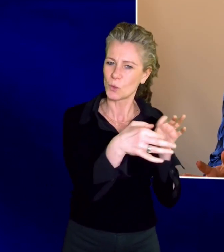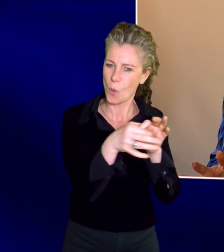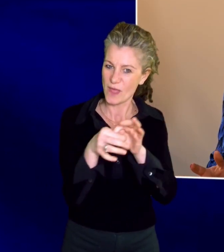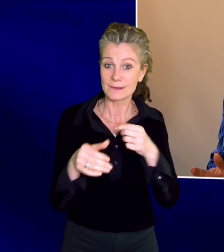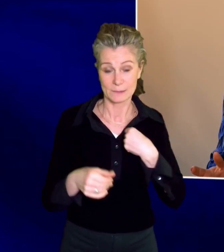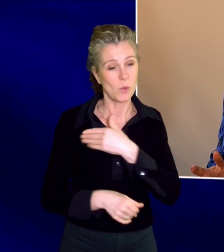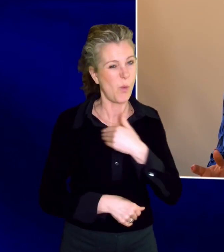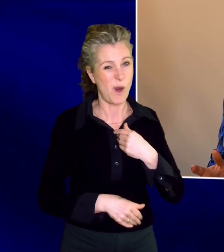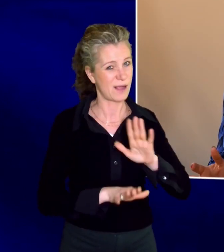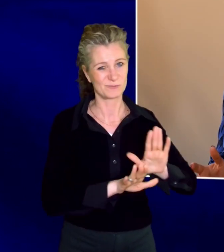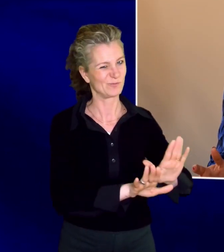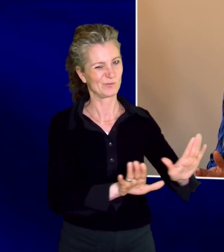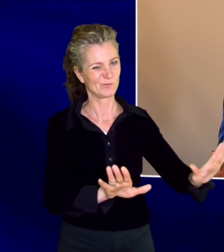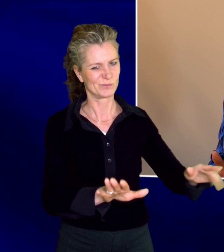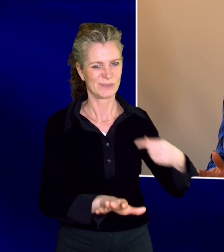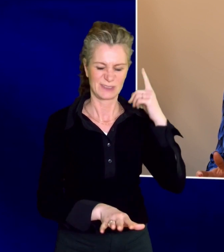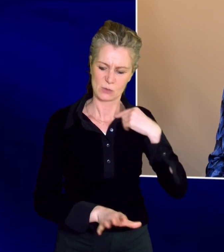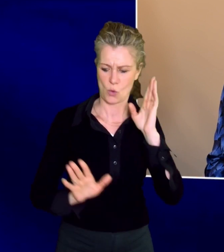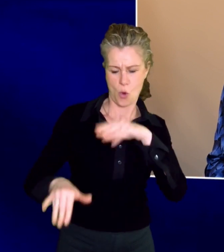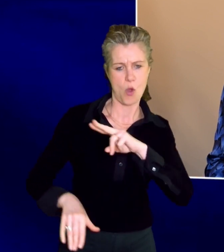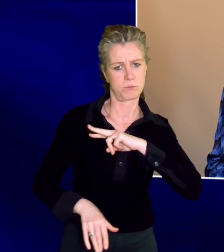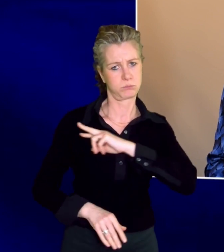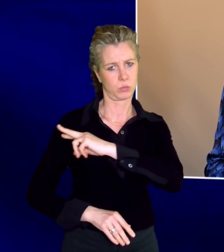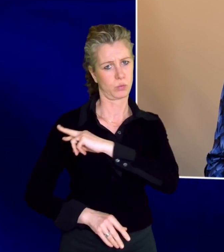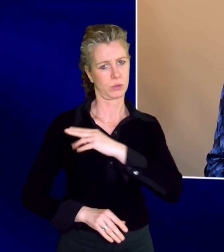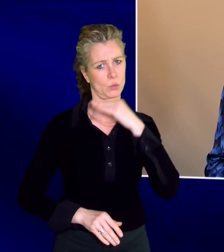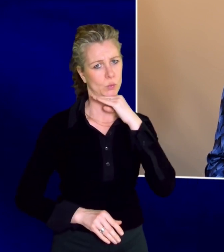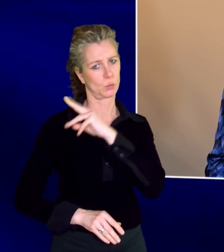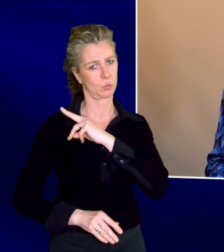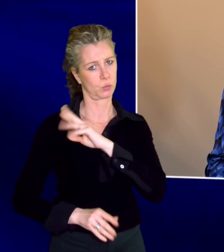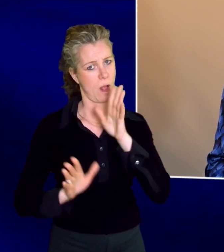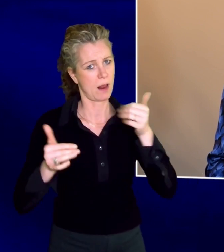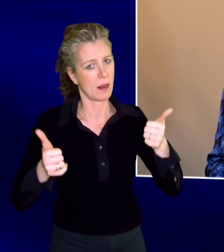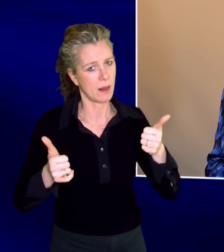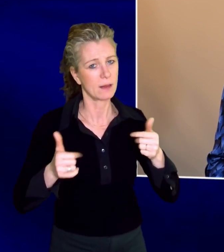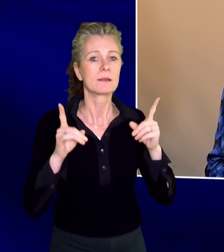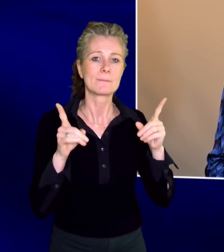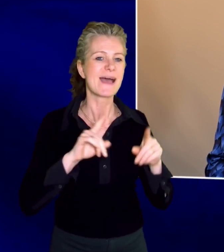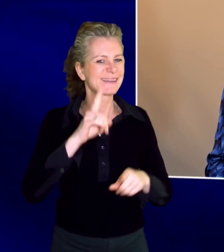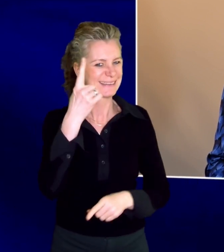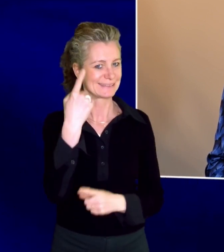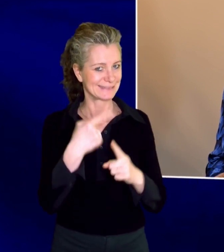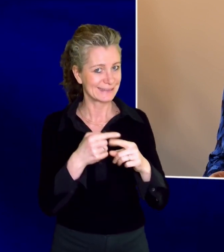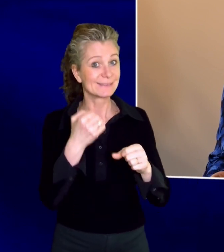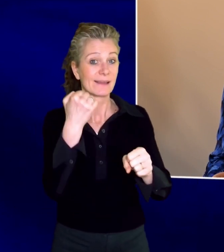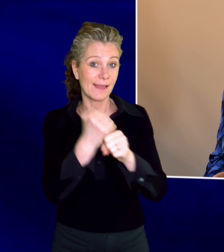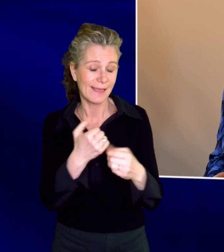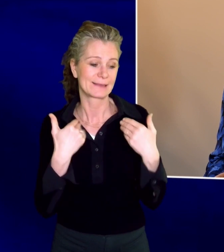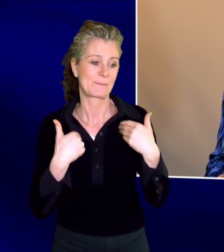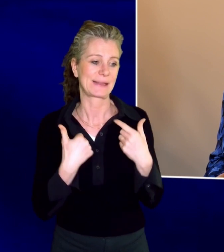Want ik had m'n broer toch? Dat was al, zeg maar, lotgenoot genoeg. -Ja. Maar ik weet nog wel, de eerste keer dat ik met mensen van Stichting Ushersyndroom...